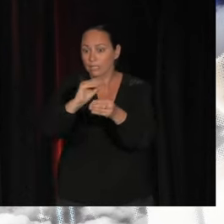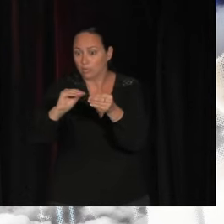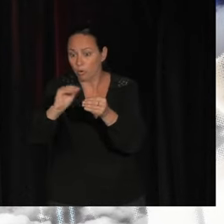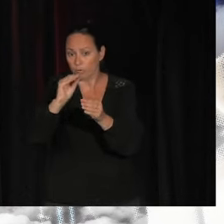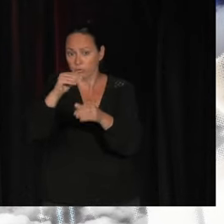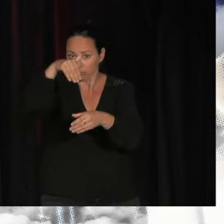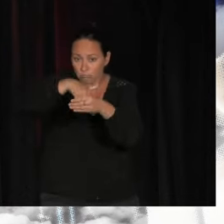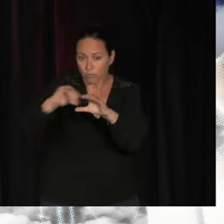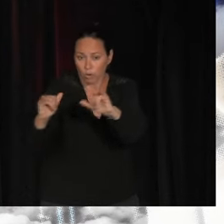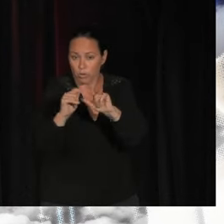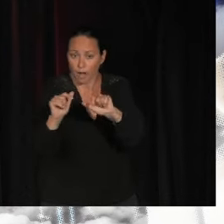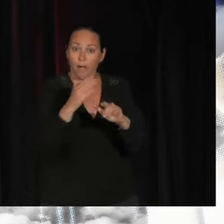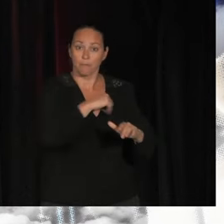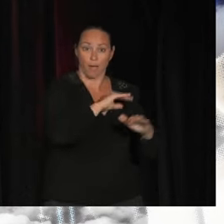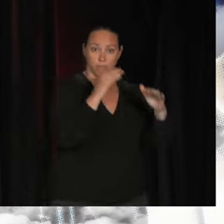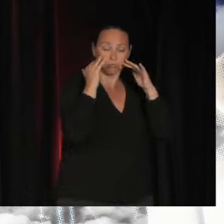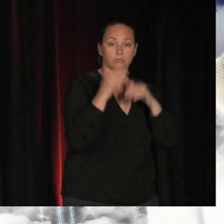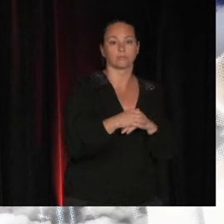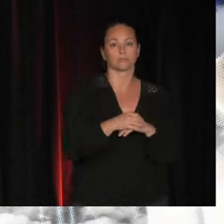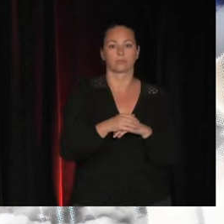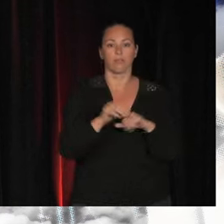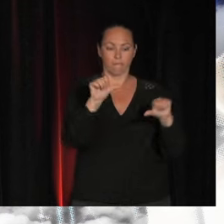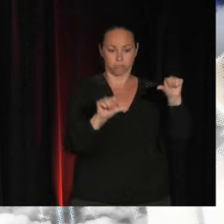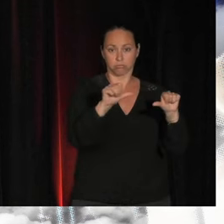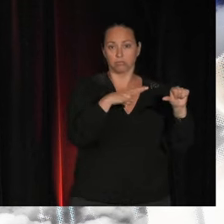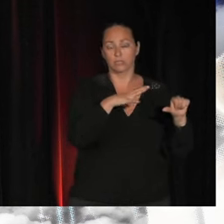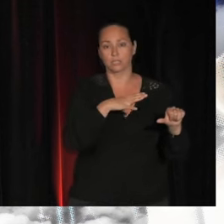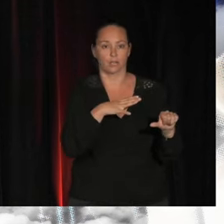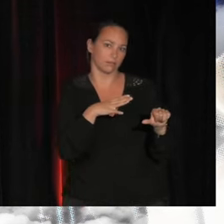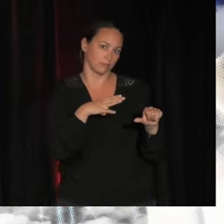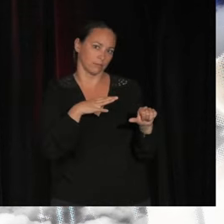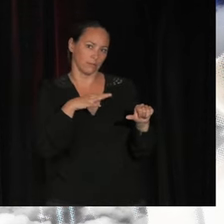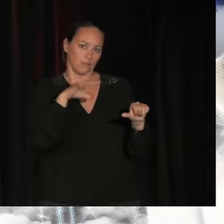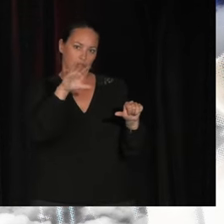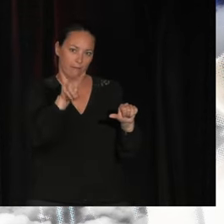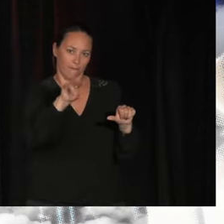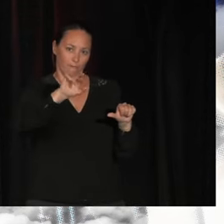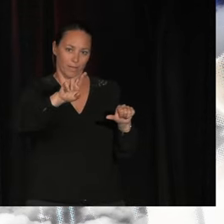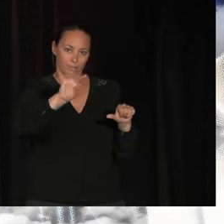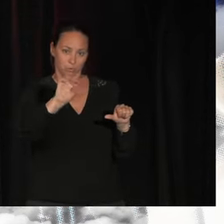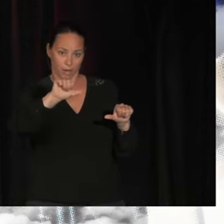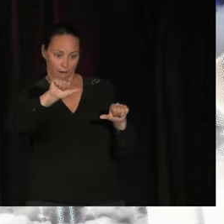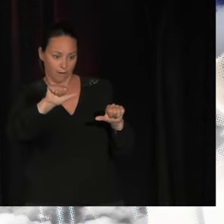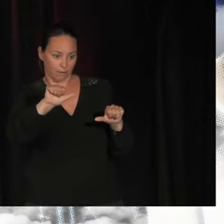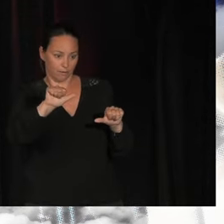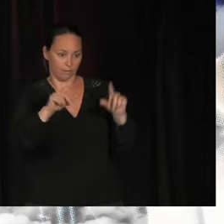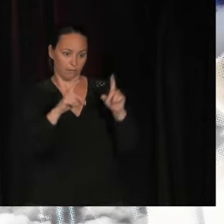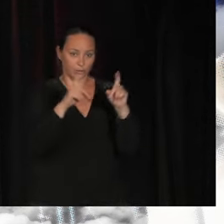Pour revenir très vite fait sur le Versus Fighting, moi, je me souvenais, j'avais Virtua Fighter 2, je crois, sur Mega Drive. C'était genre dans la notice…